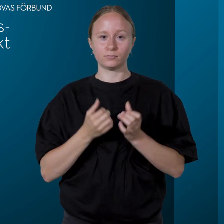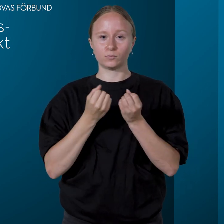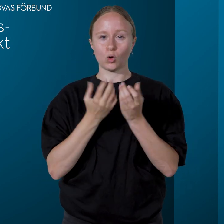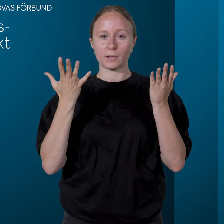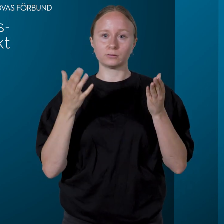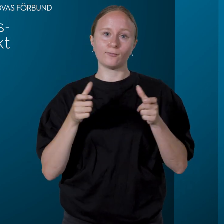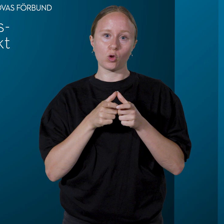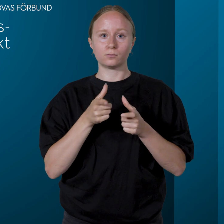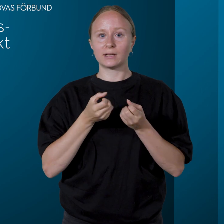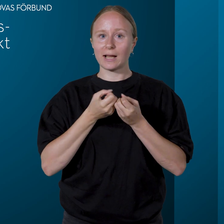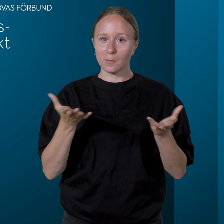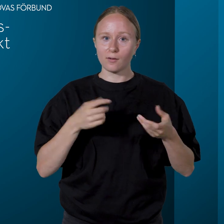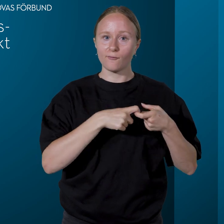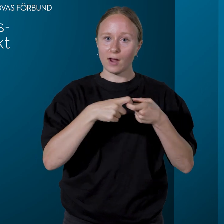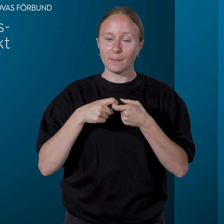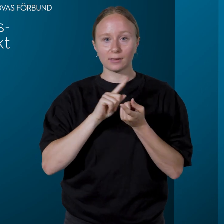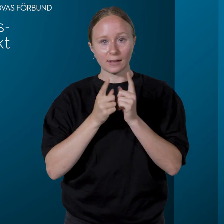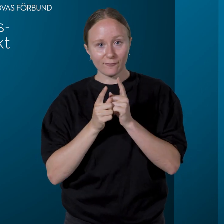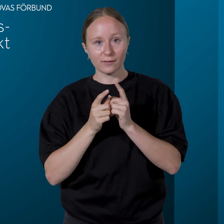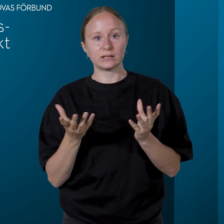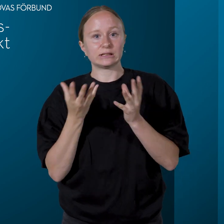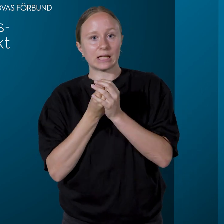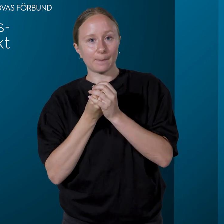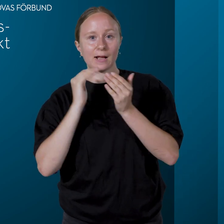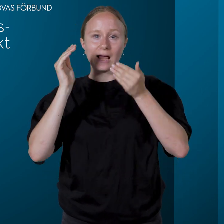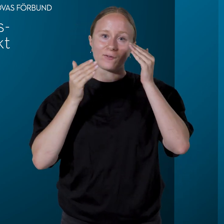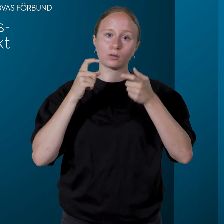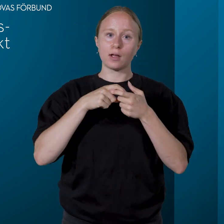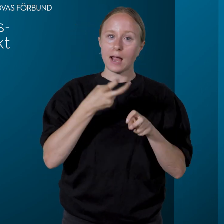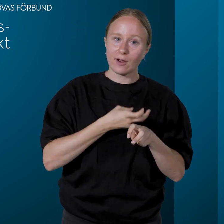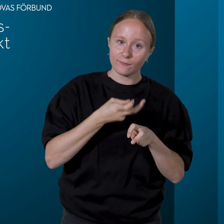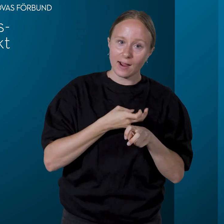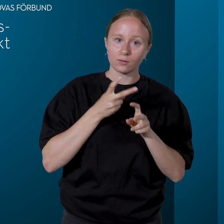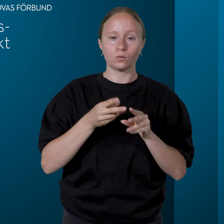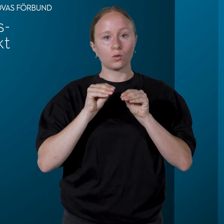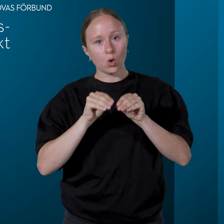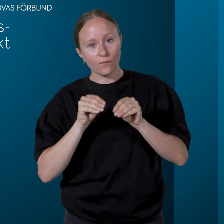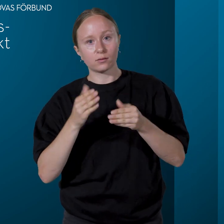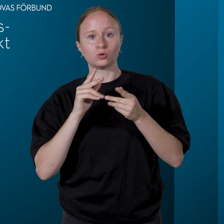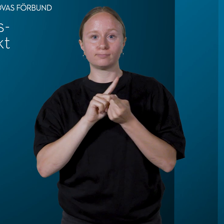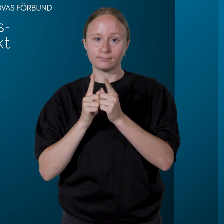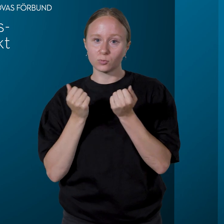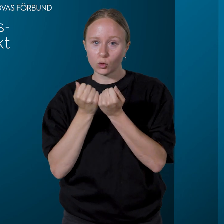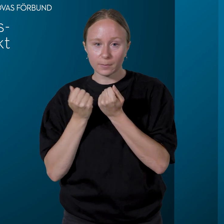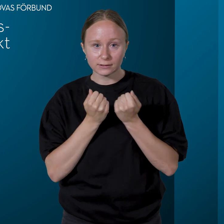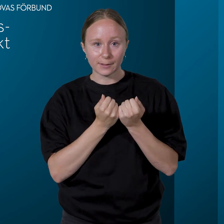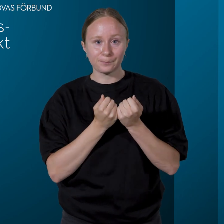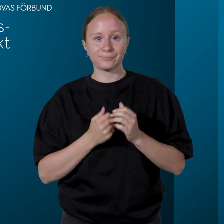Föreningen erbjuder familjeträffar, gemensamma reflektioner av erfarenheter, - råd och hörselkompisar.